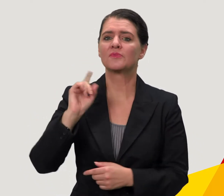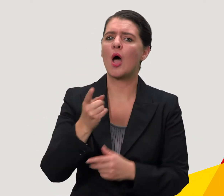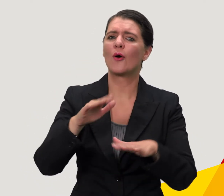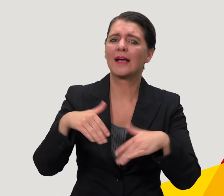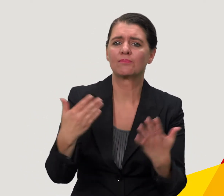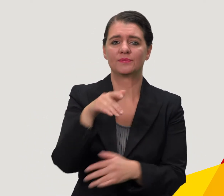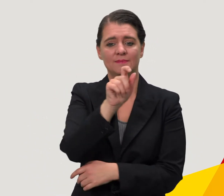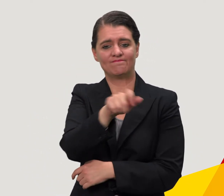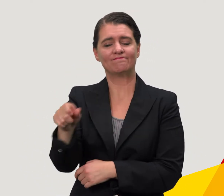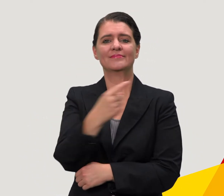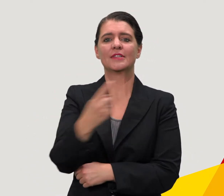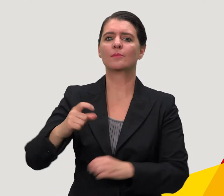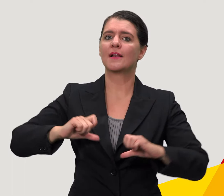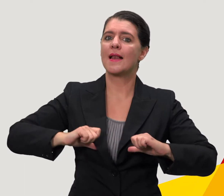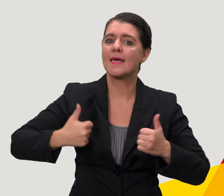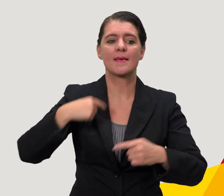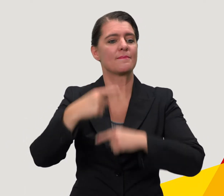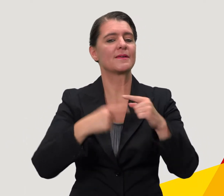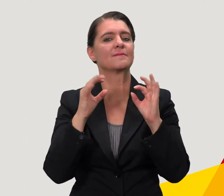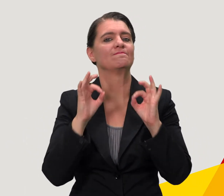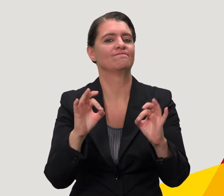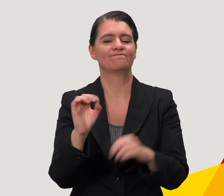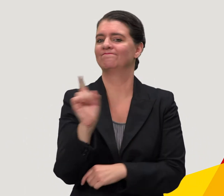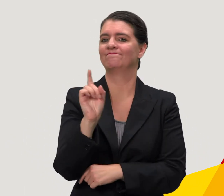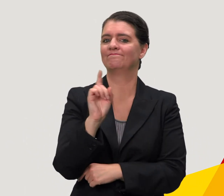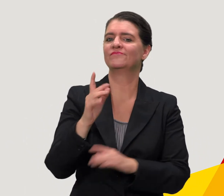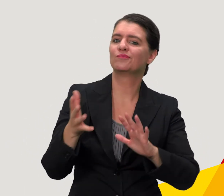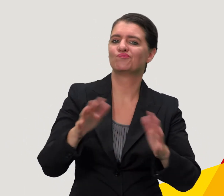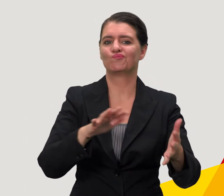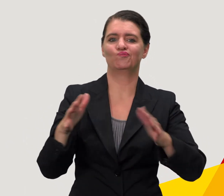und Menschen, denen wir helfen müssen,